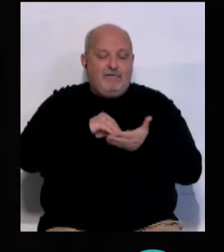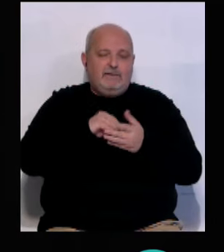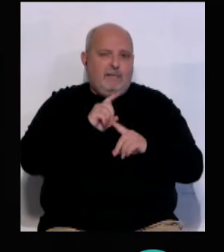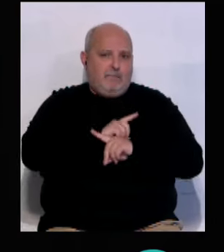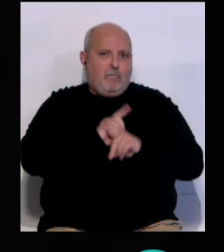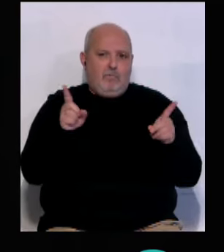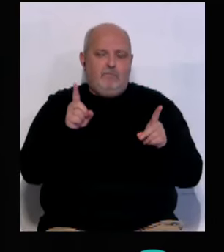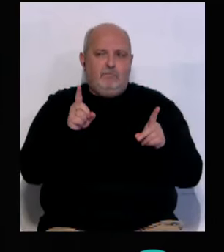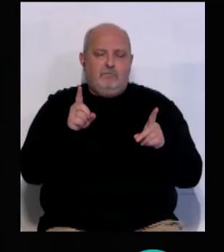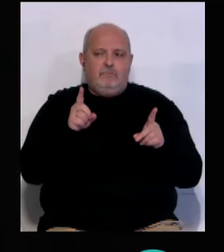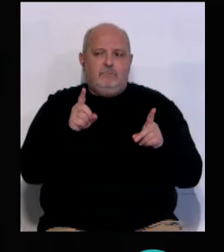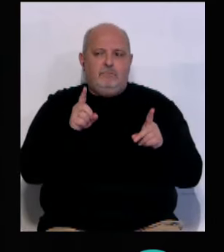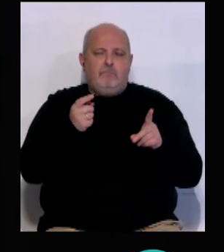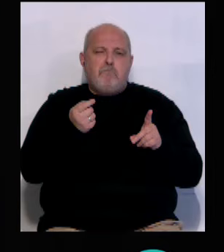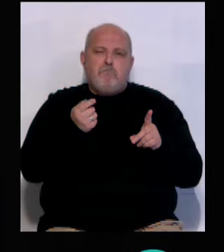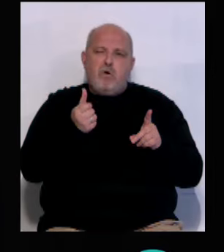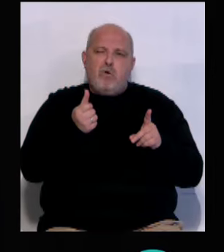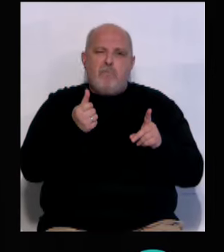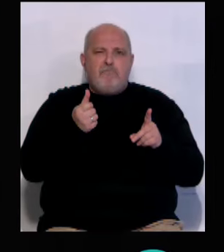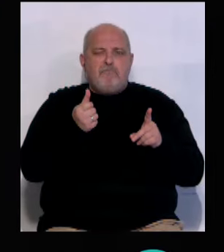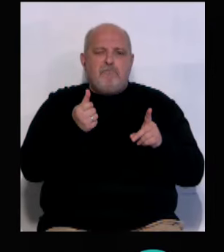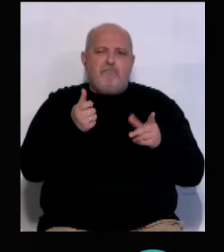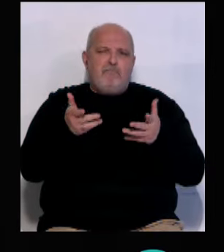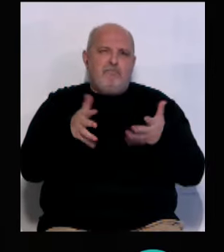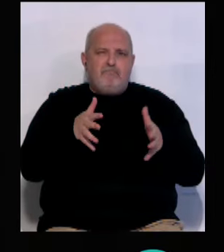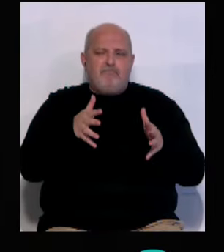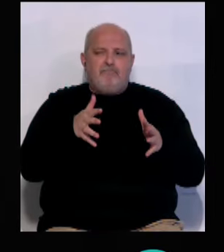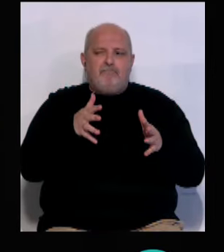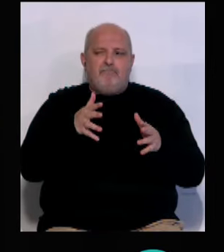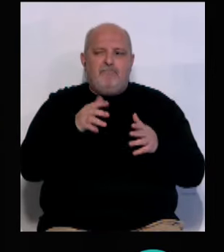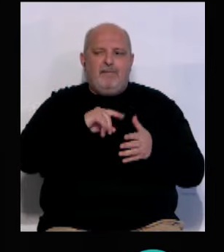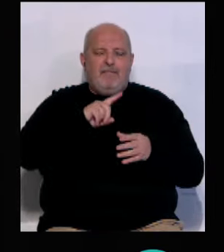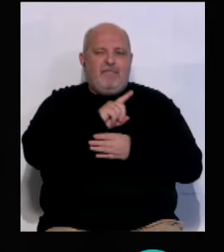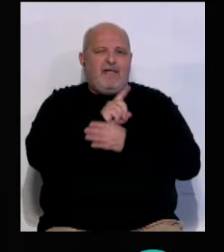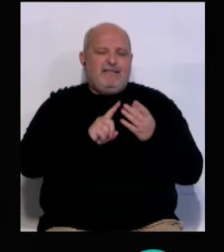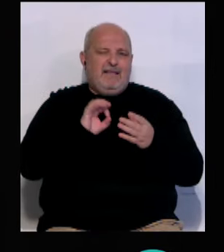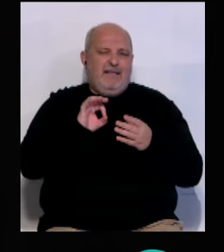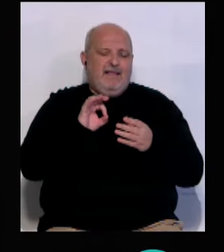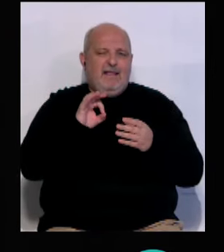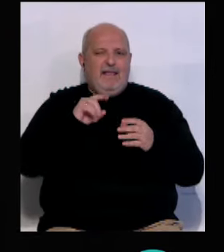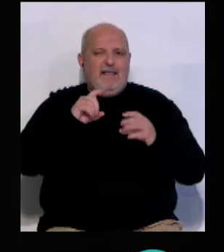pero es un poquito no sé por qué ya como desgaste no O sea ese desgaste de entrenador que ya un poco